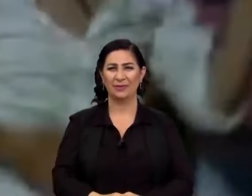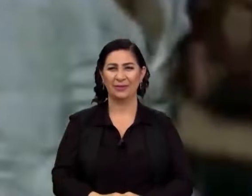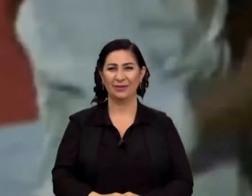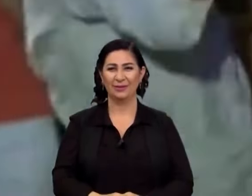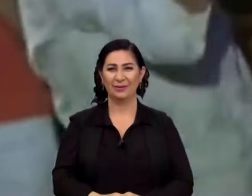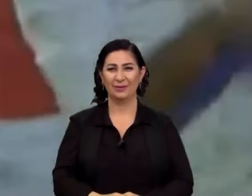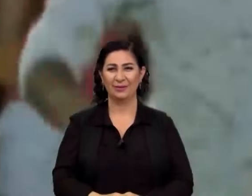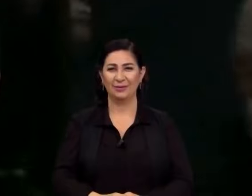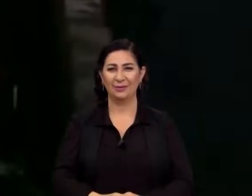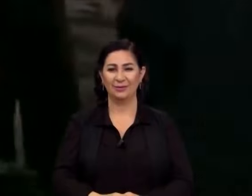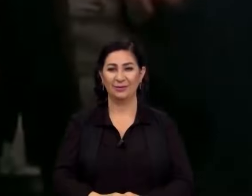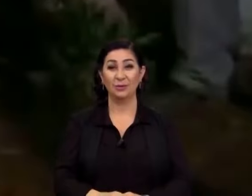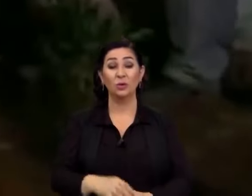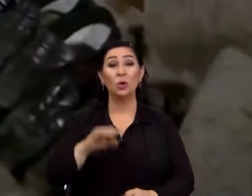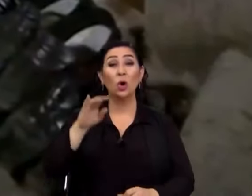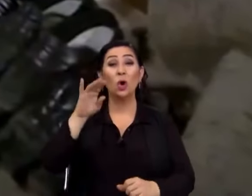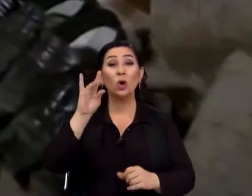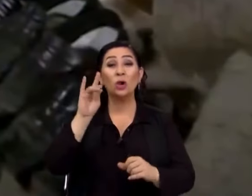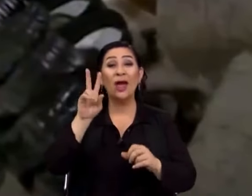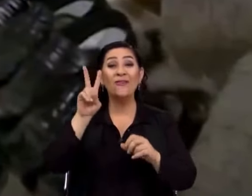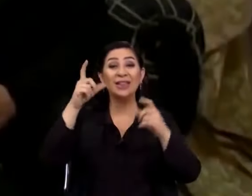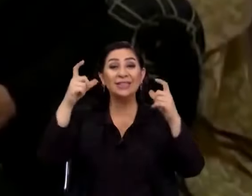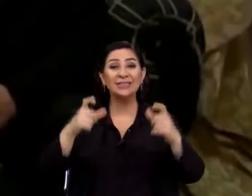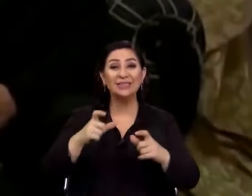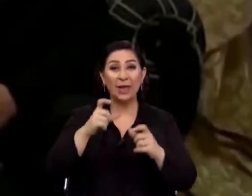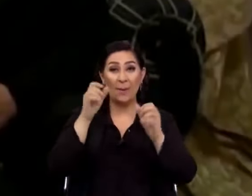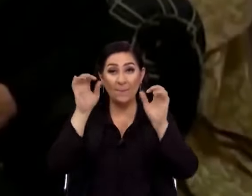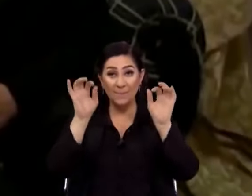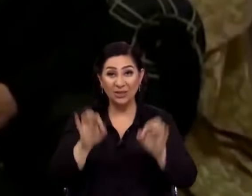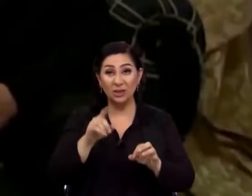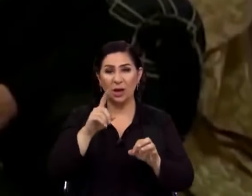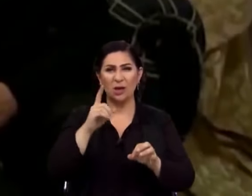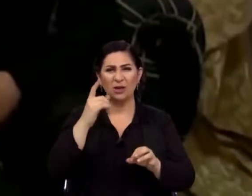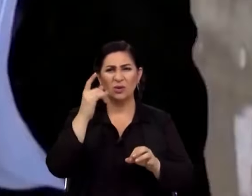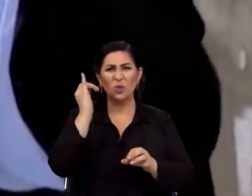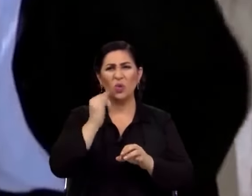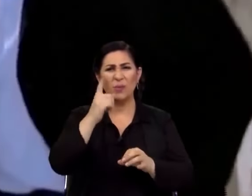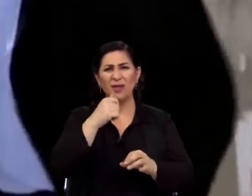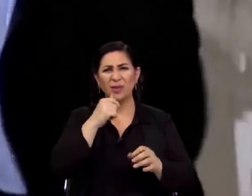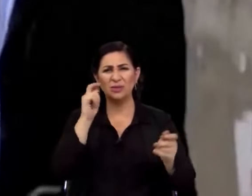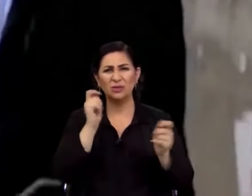durmuştu kurtlar vadis adım atla aksi bir ad